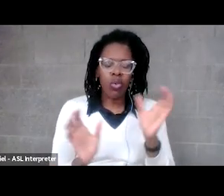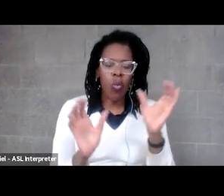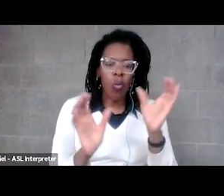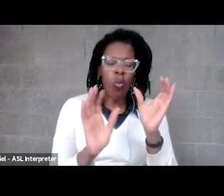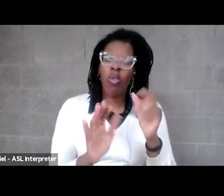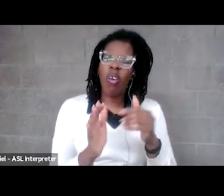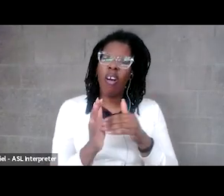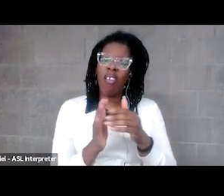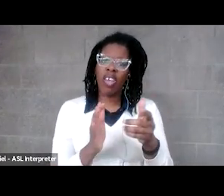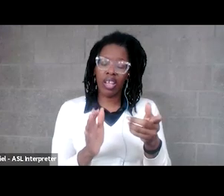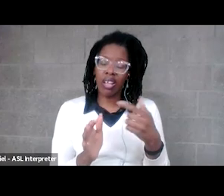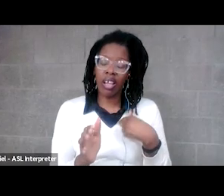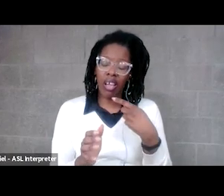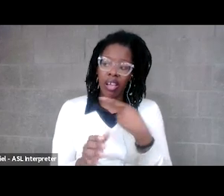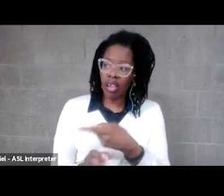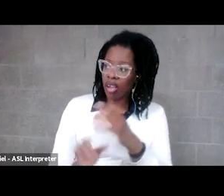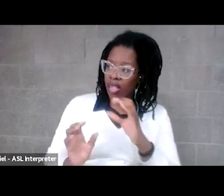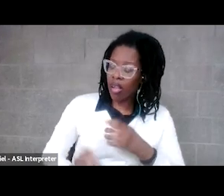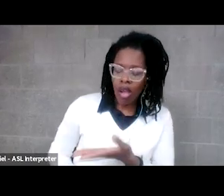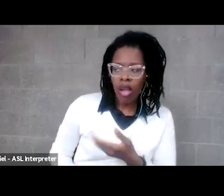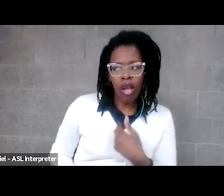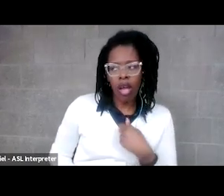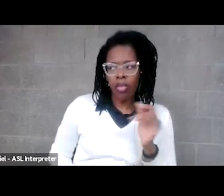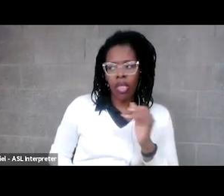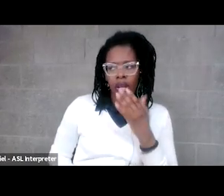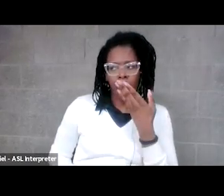que soy como un resfriado malo y seguiremos tratando de encontrarlos y ayudarlos.